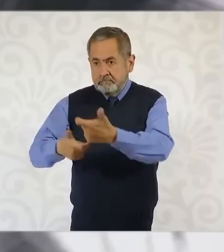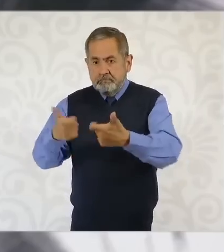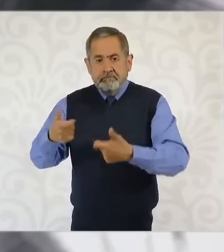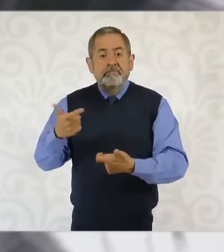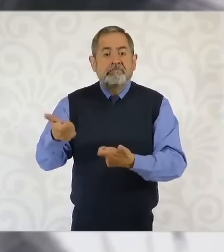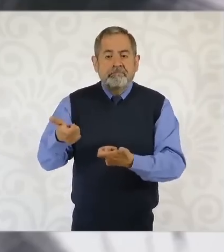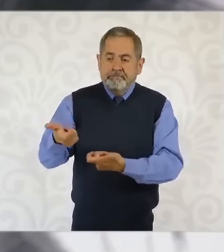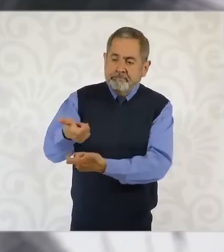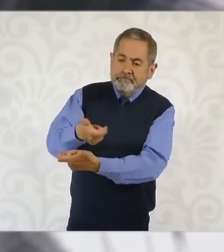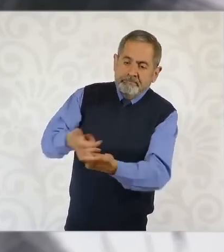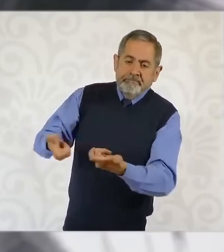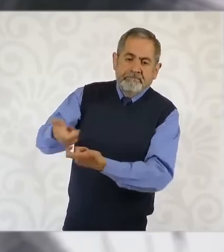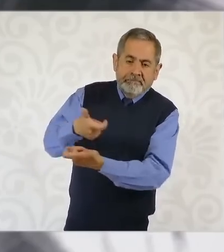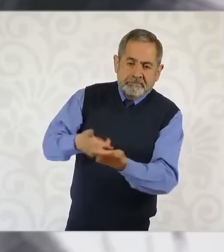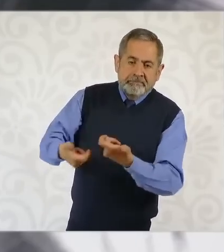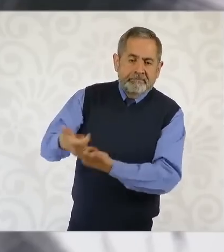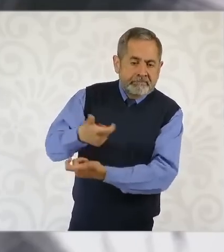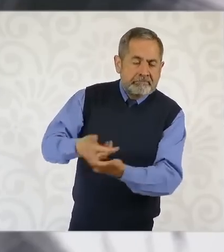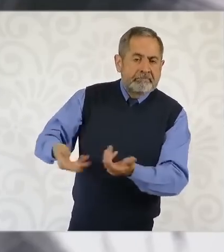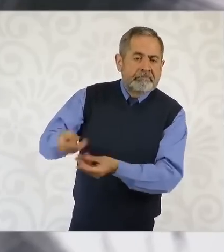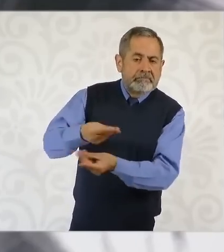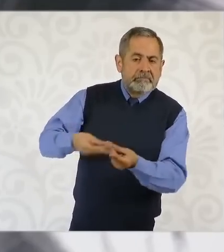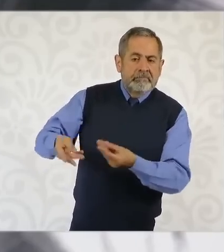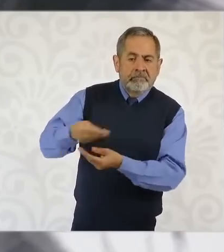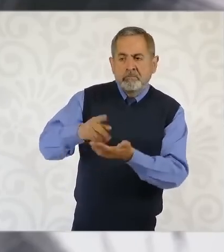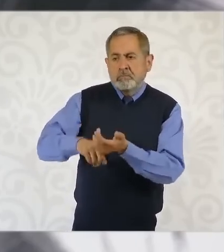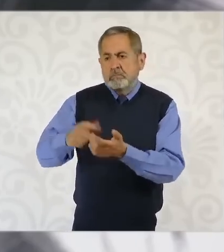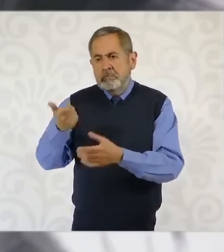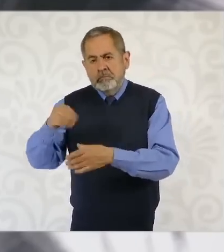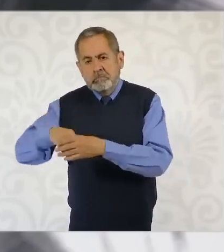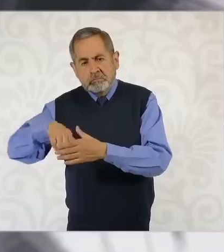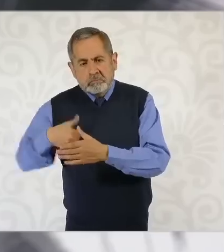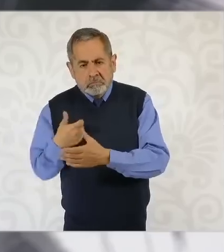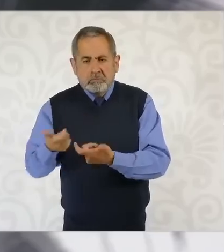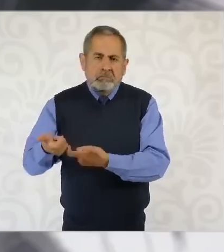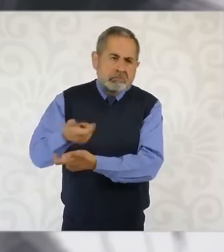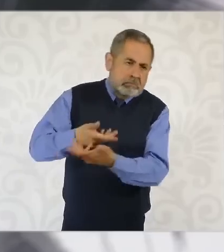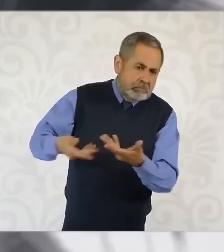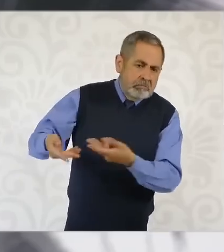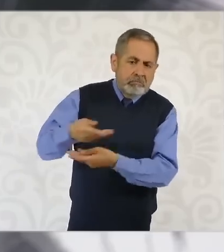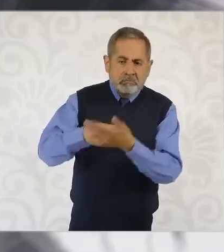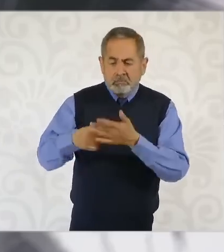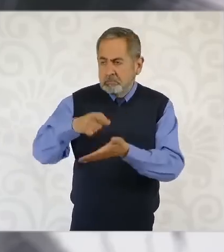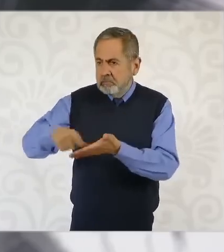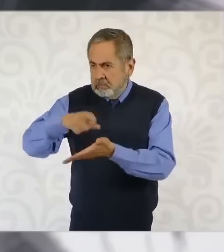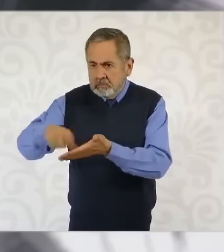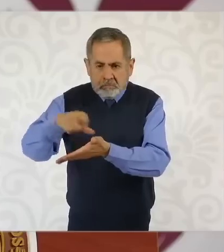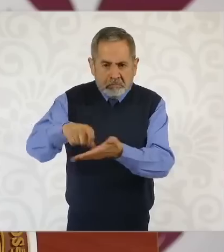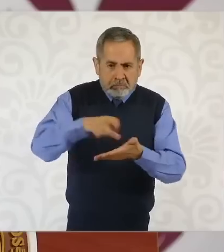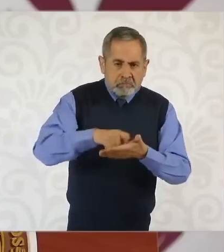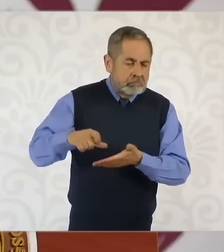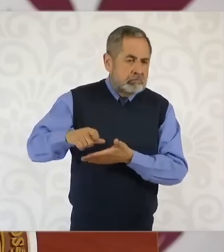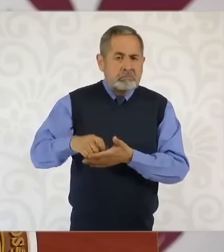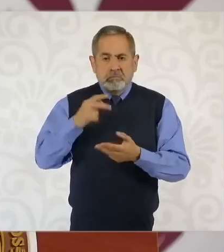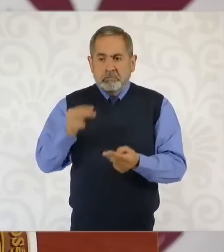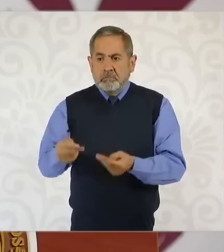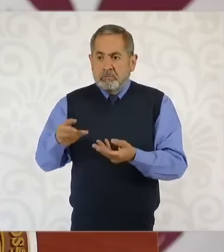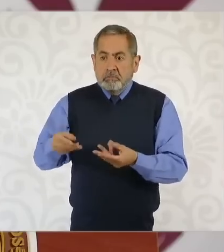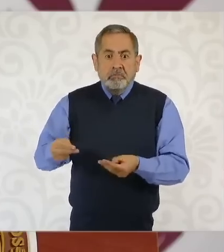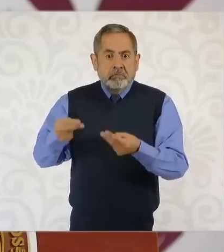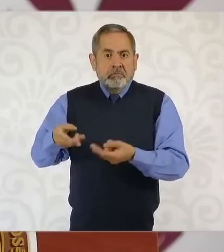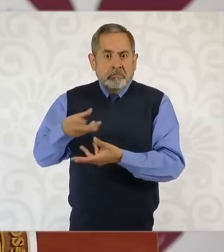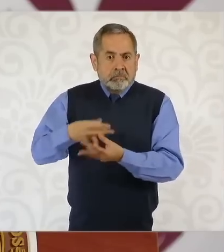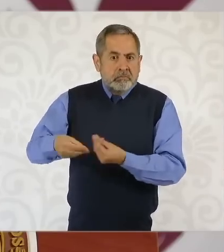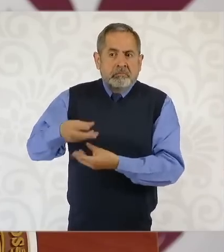consumo o el aborro Pero principalmente el consumo al promoverse el consumo el mercado interno